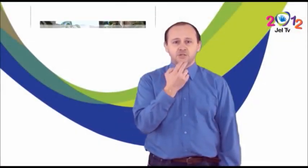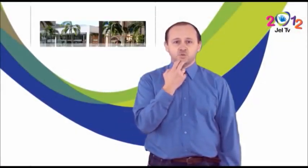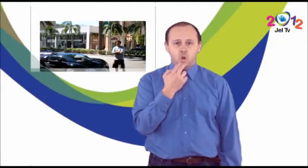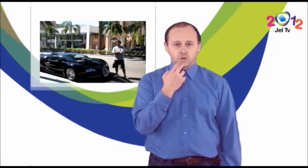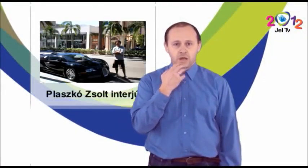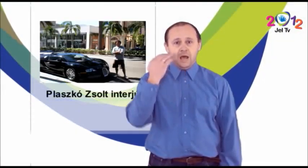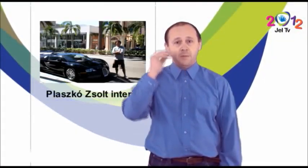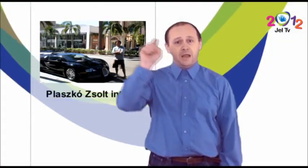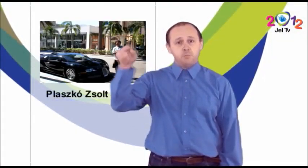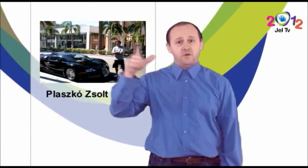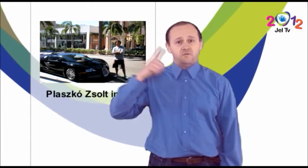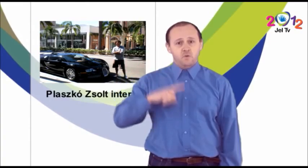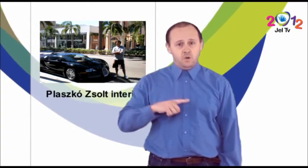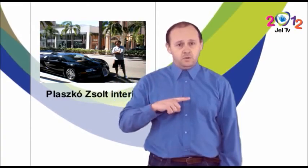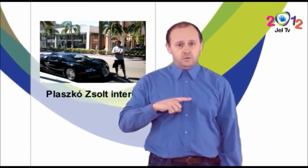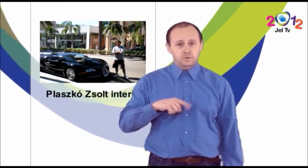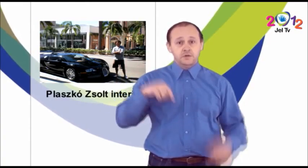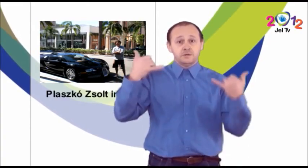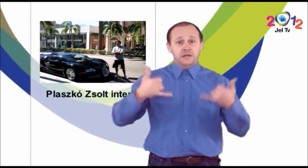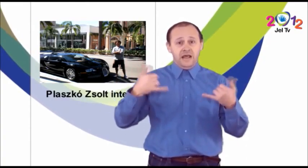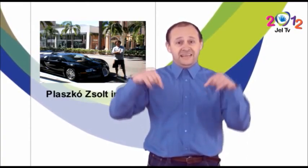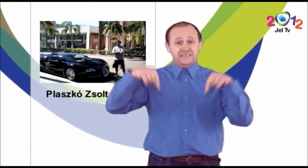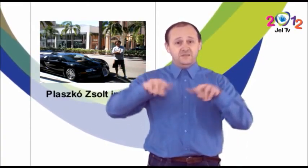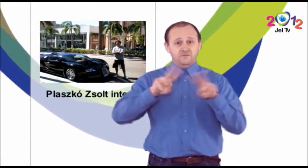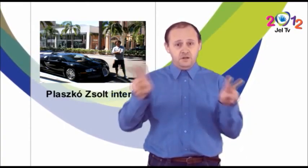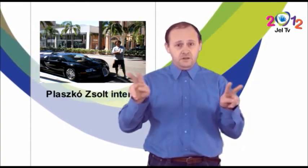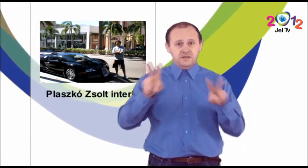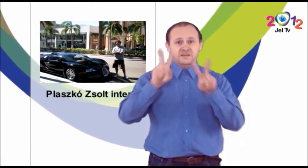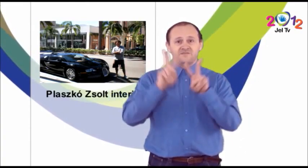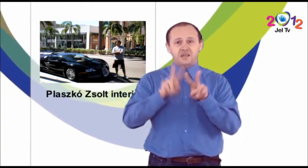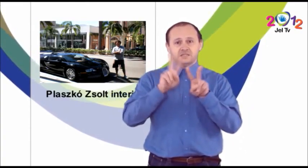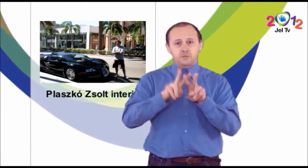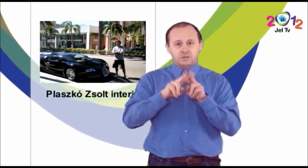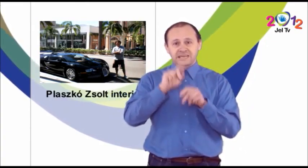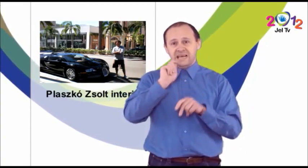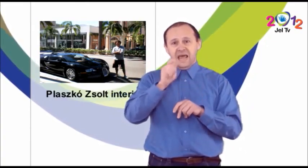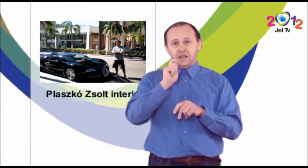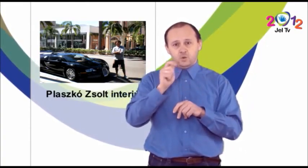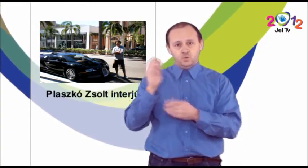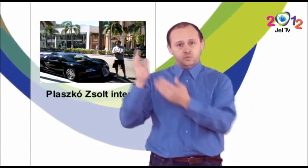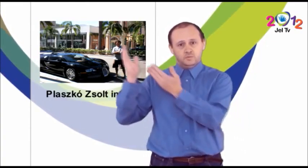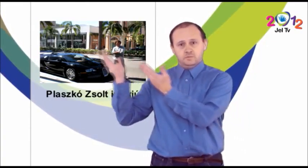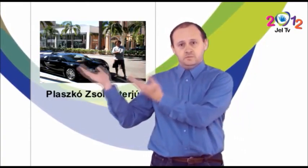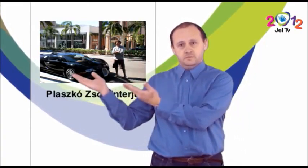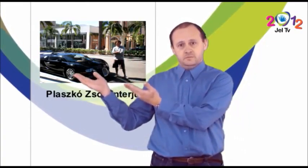Plaszkó Zsolt Amerikában volt. Most itt van. Weér Szabolcs készített vele interjút. Lássuk!